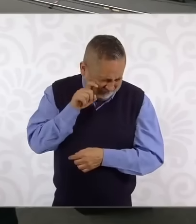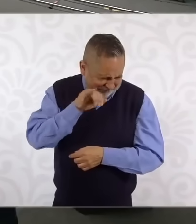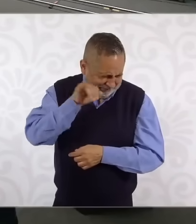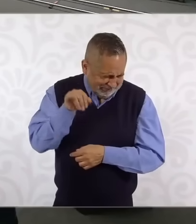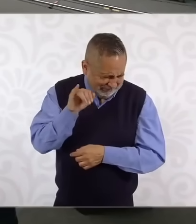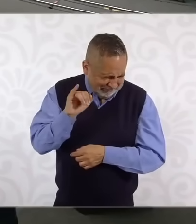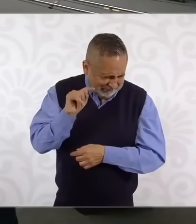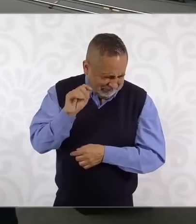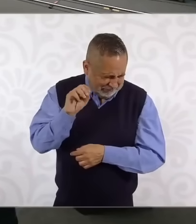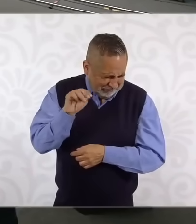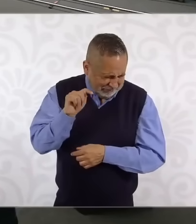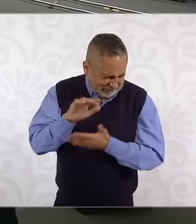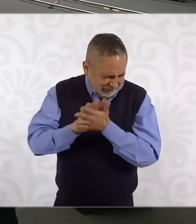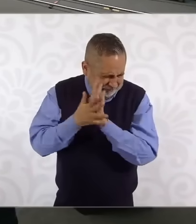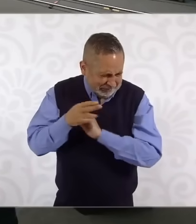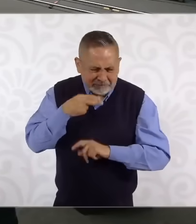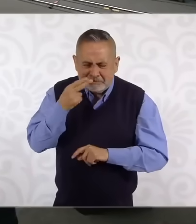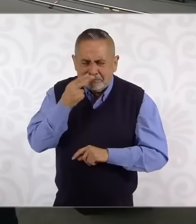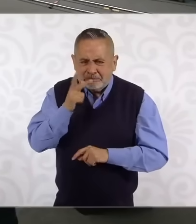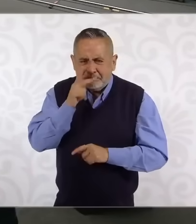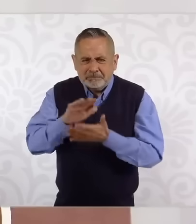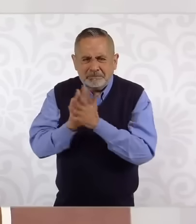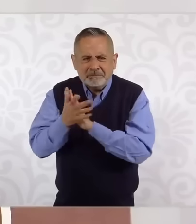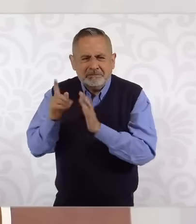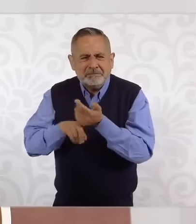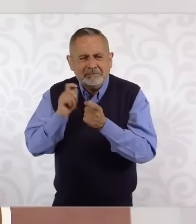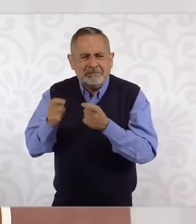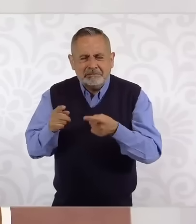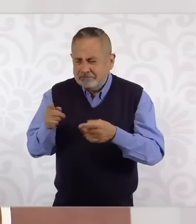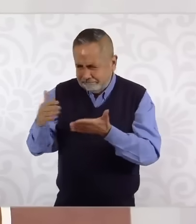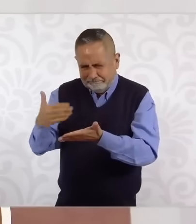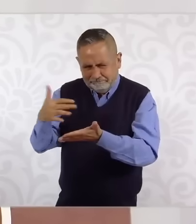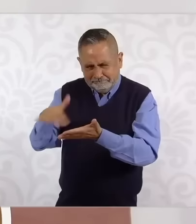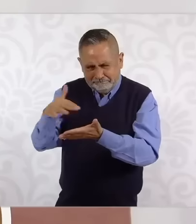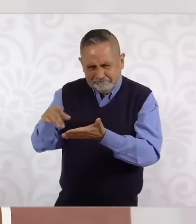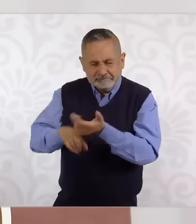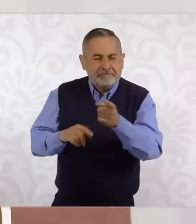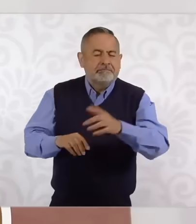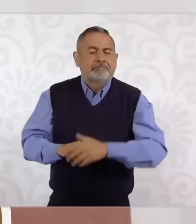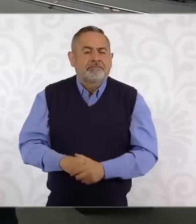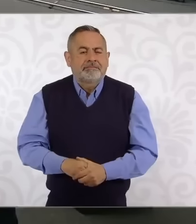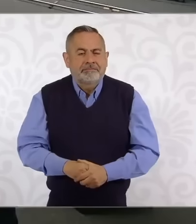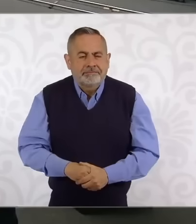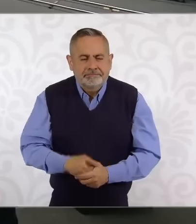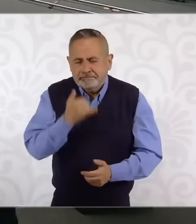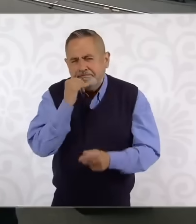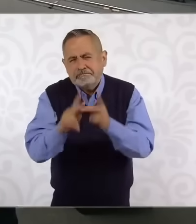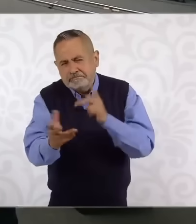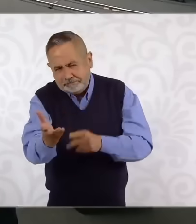quiere decir jitomate en Jitomat? A ver, chécate. Adelante. Perdón. Sí. Bueno, y otra de los puntos